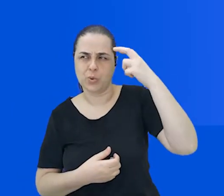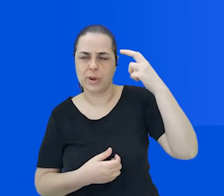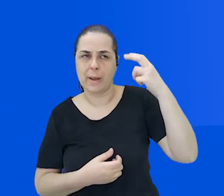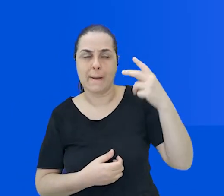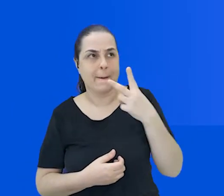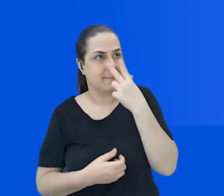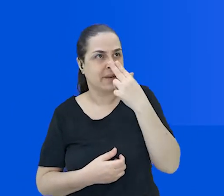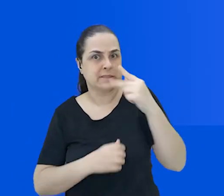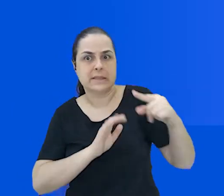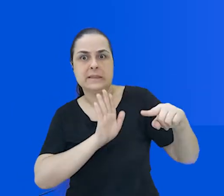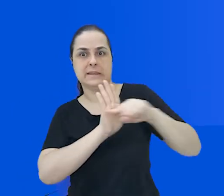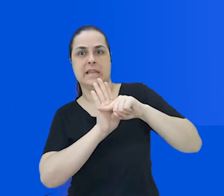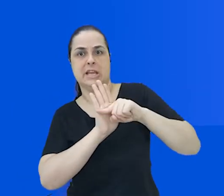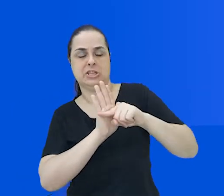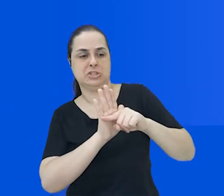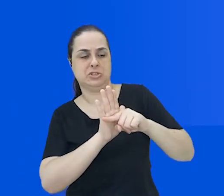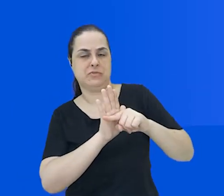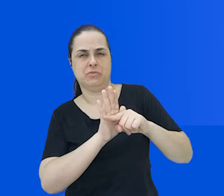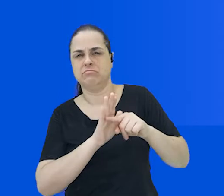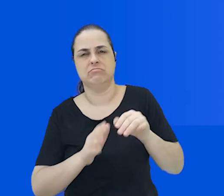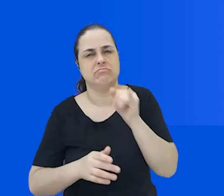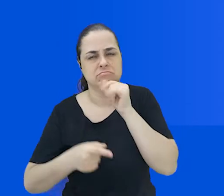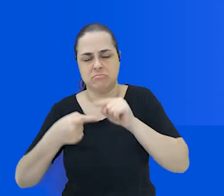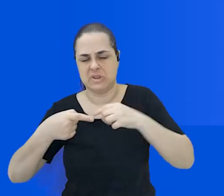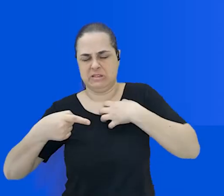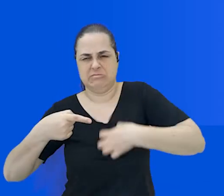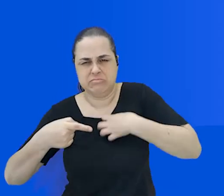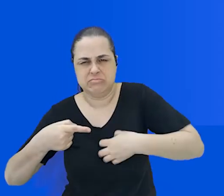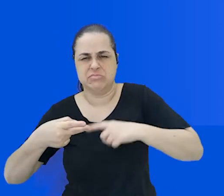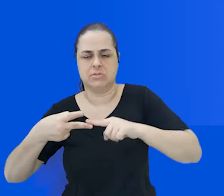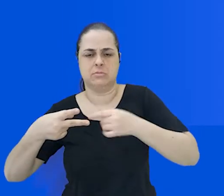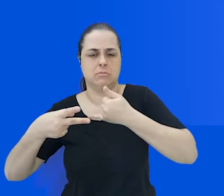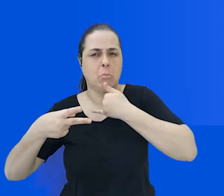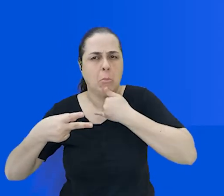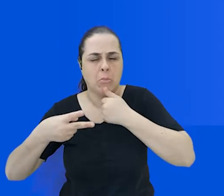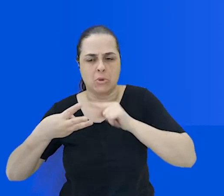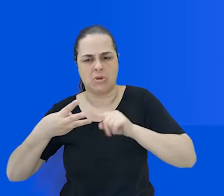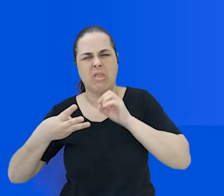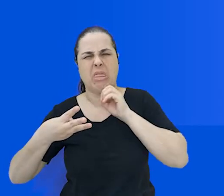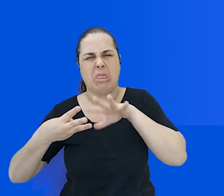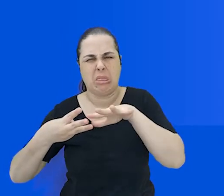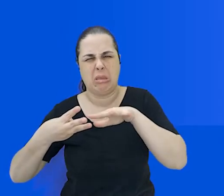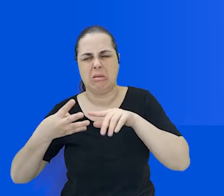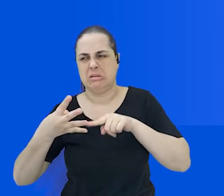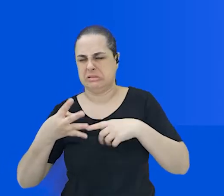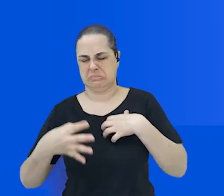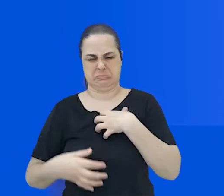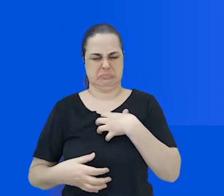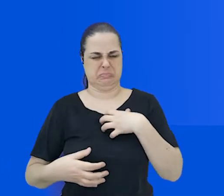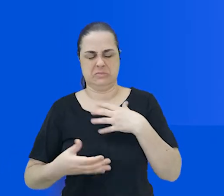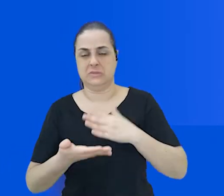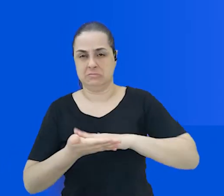como as emoções negativas que pode estar em torno da raiva, da tristeza, do nojo, do desconforto